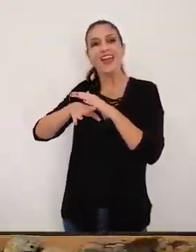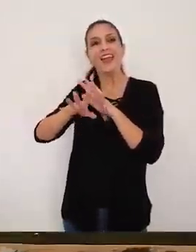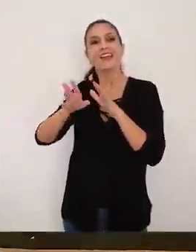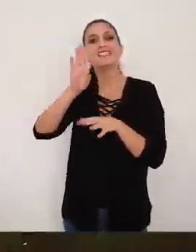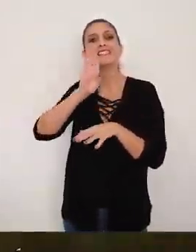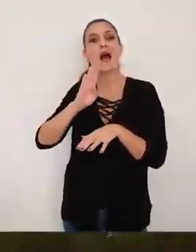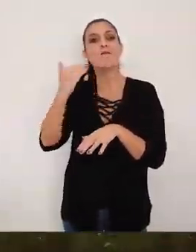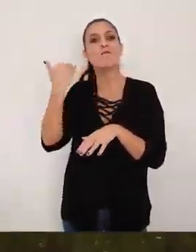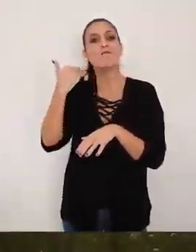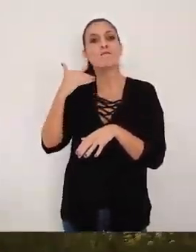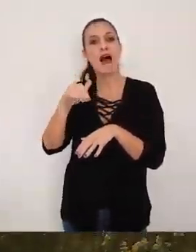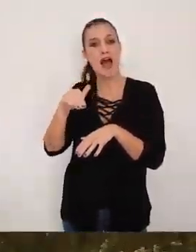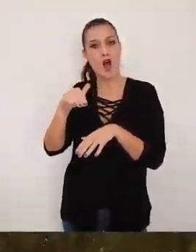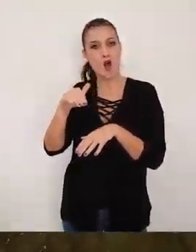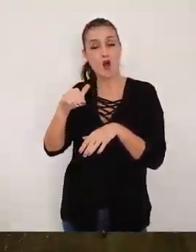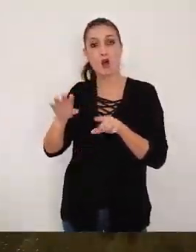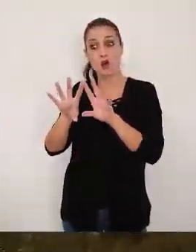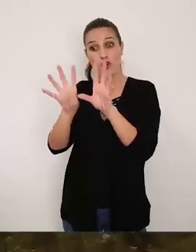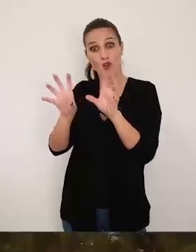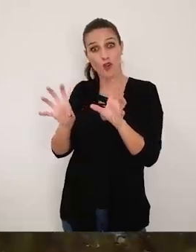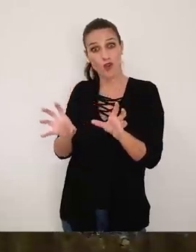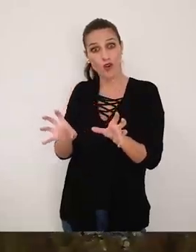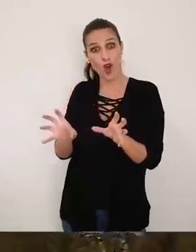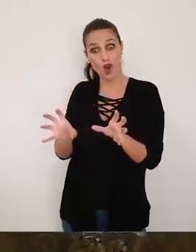Sorta nel banco di roccia che ospita l’omonimo